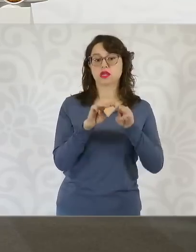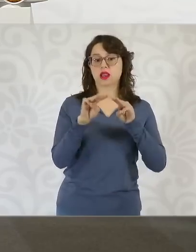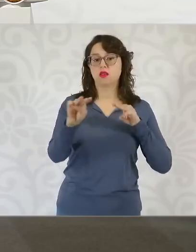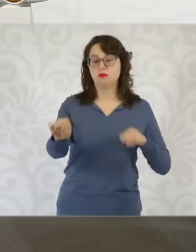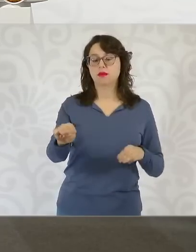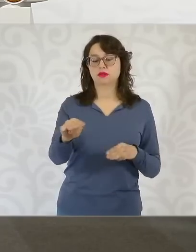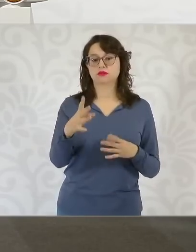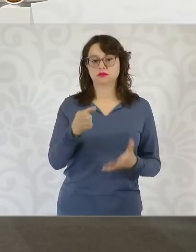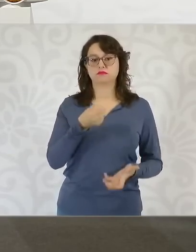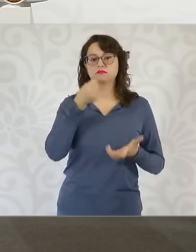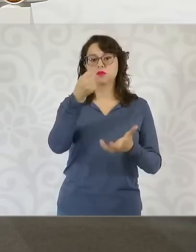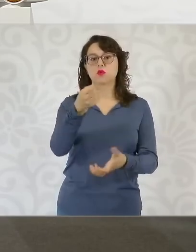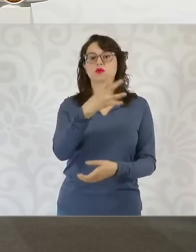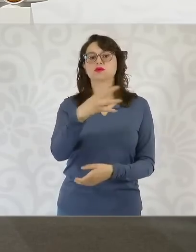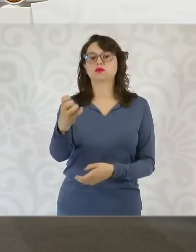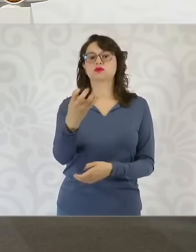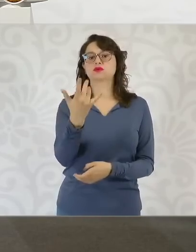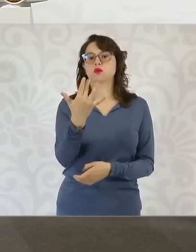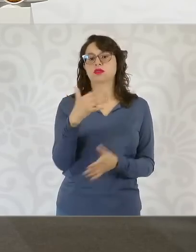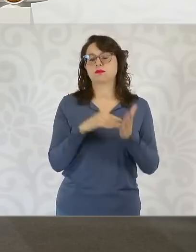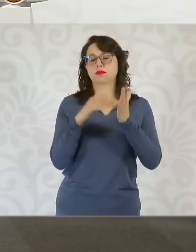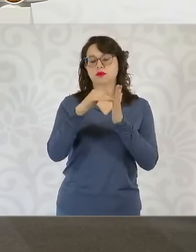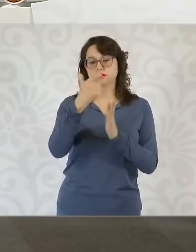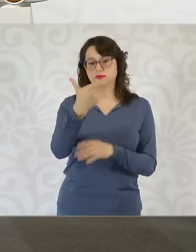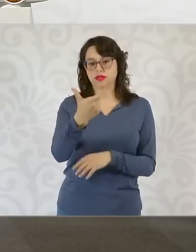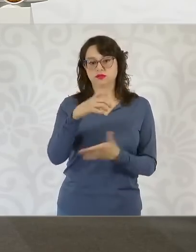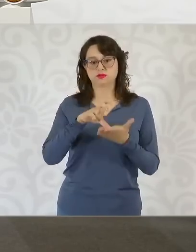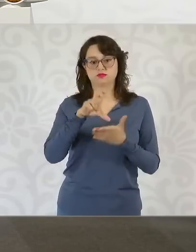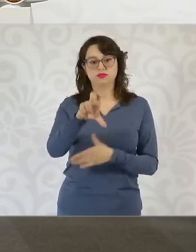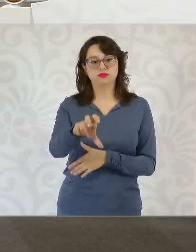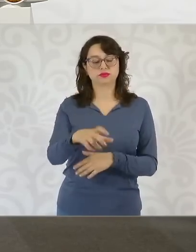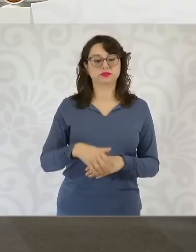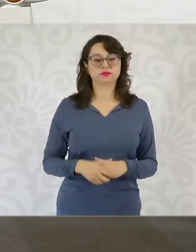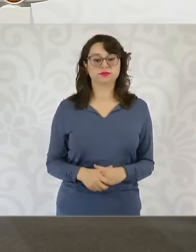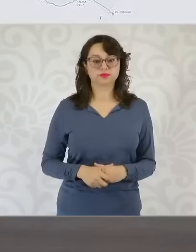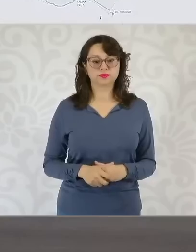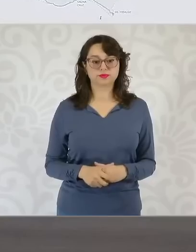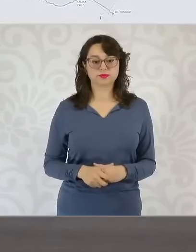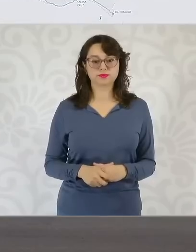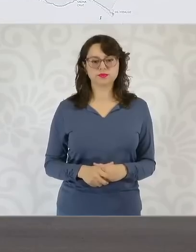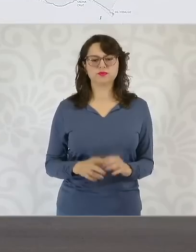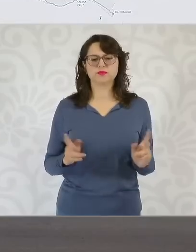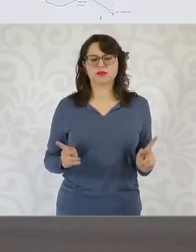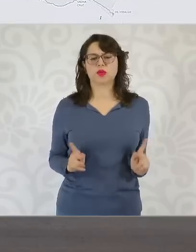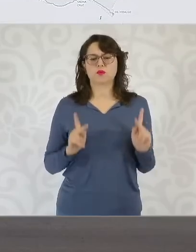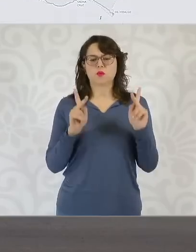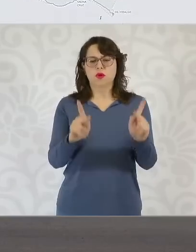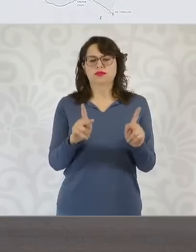millones de pesos de inversión la siguiente en los puentes aam de oriente que hay que